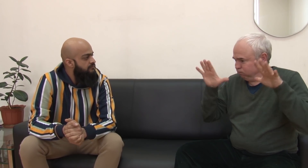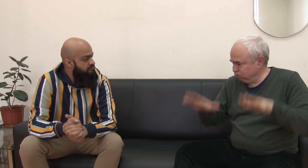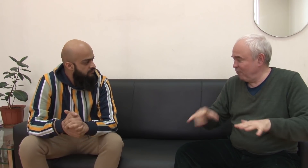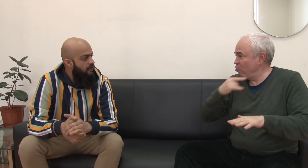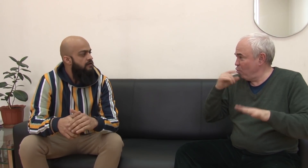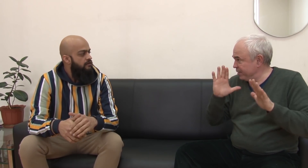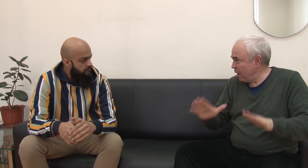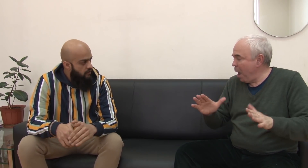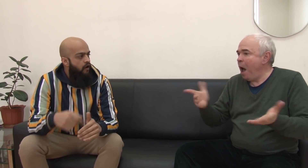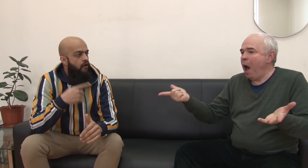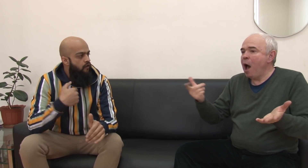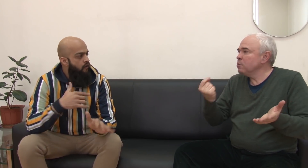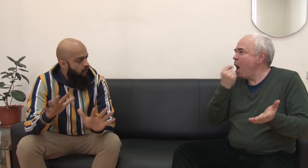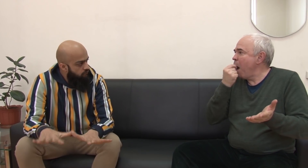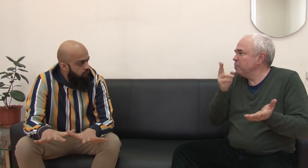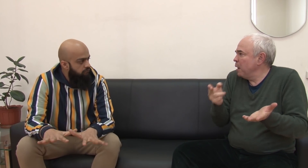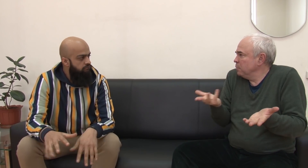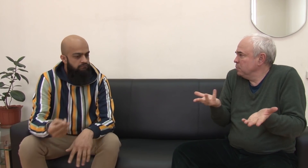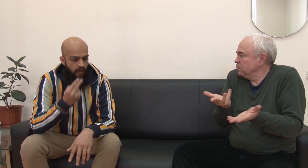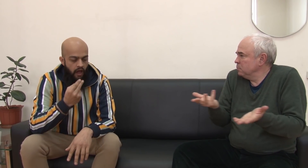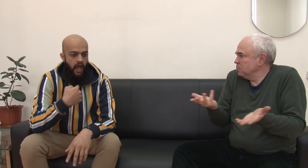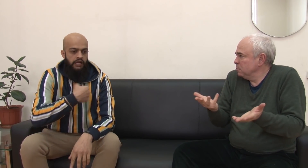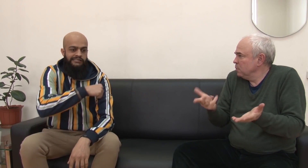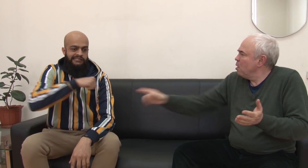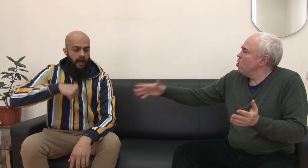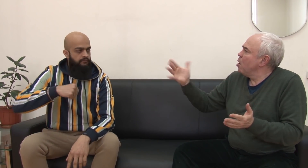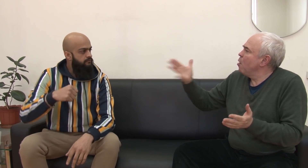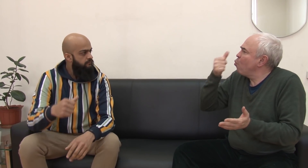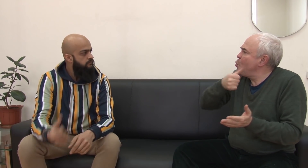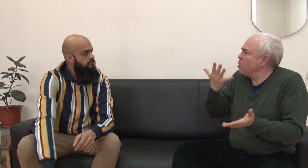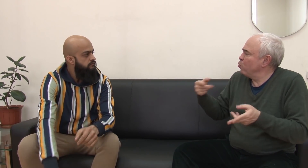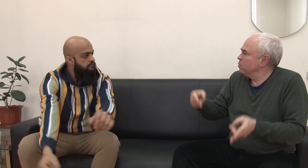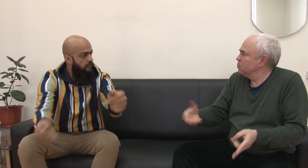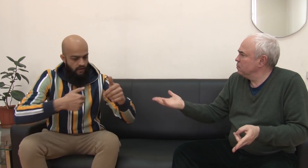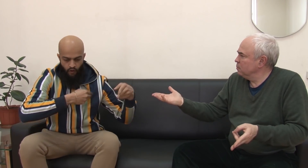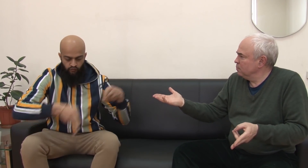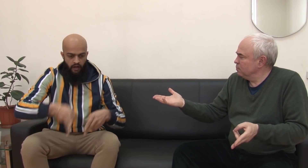Получается, Вы уже обосновались в России. А как зарабатываете на пропитание? Кстати, в каком году приехали?